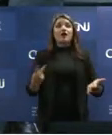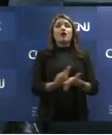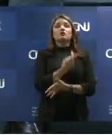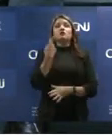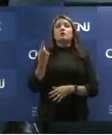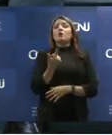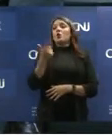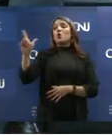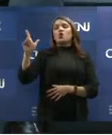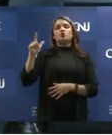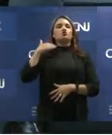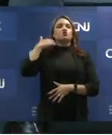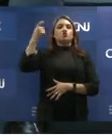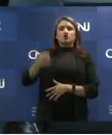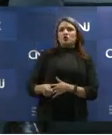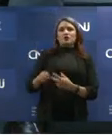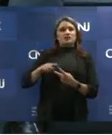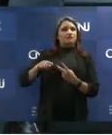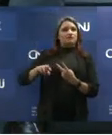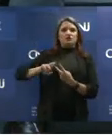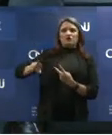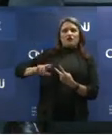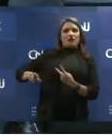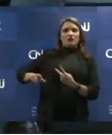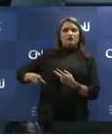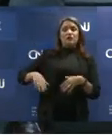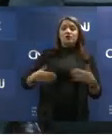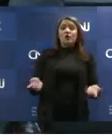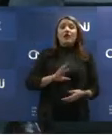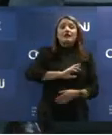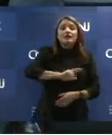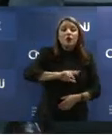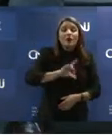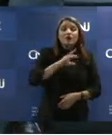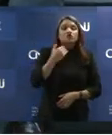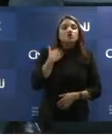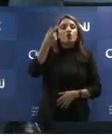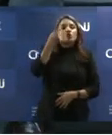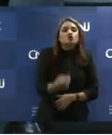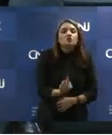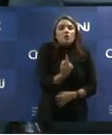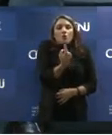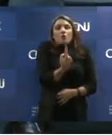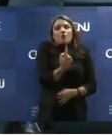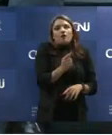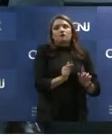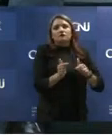Então, não apenas essa magistrada atuou no feito e mesmo